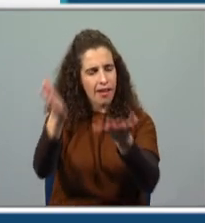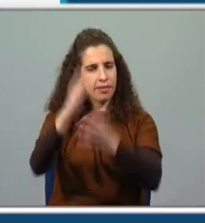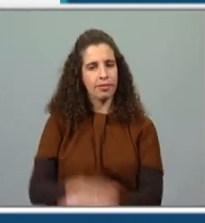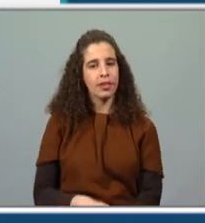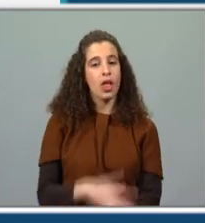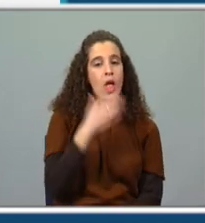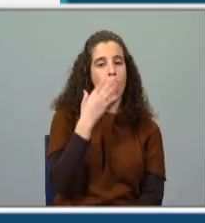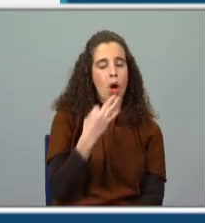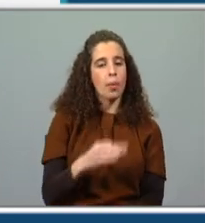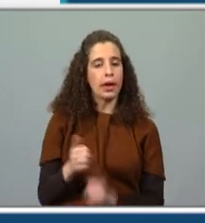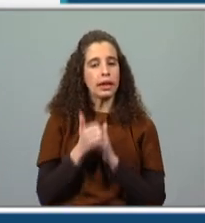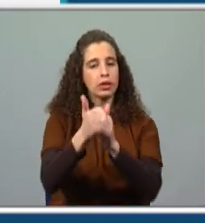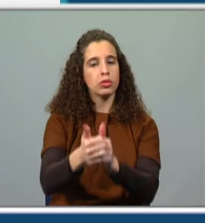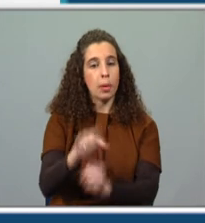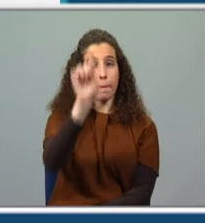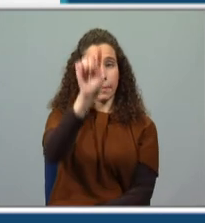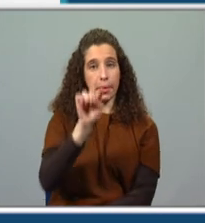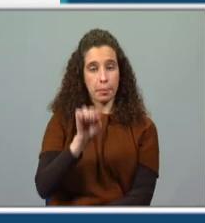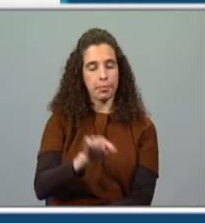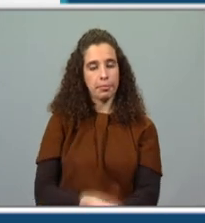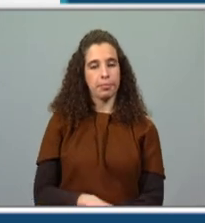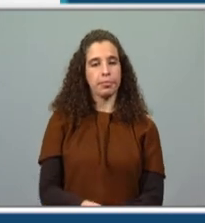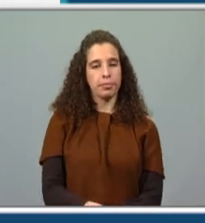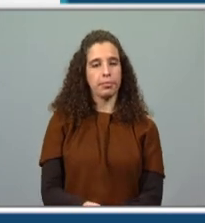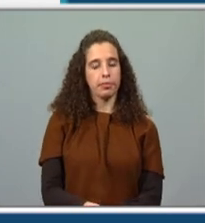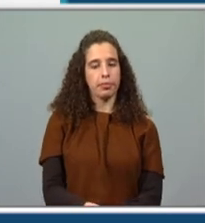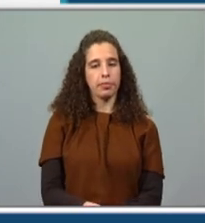normalmente acompanhadas de ponto de exclamação 通常伴隨著一個感嘆